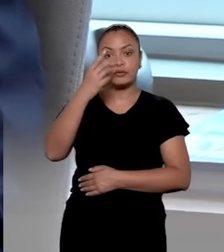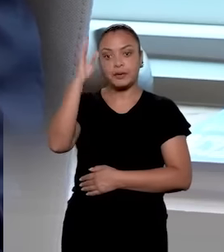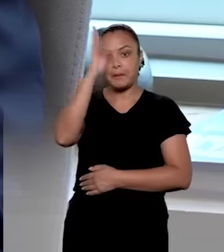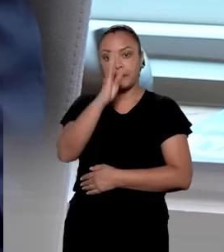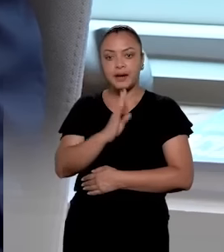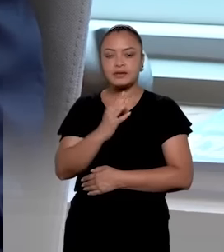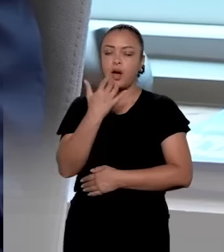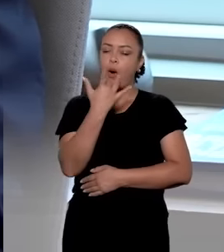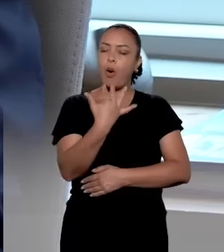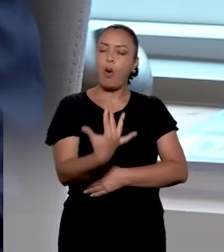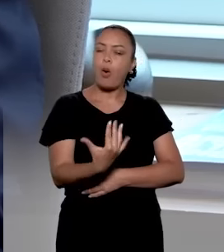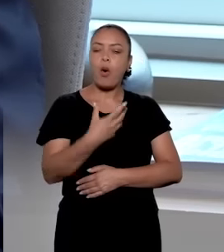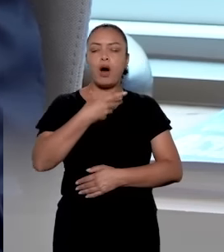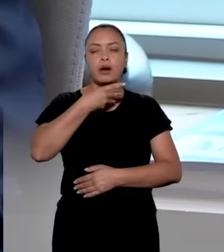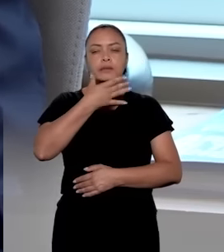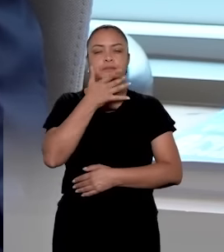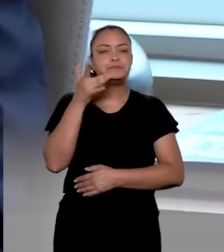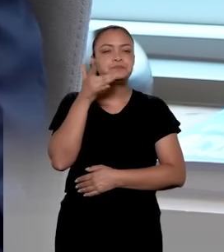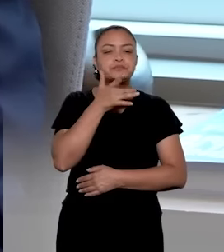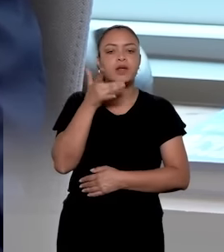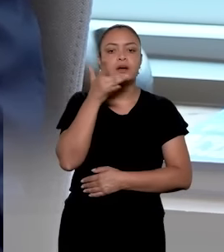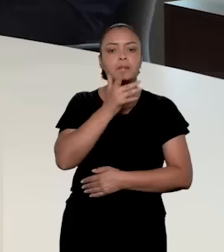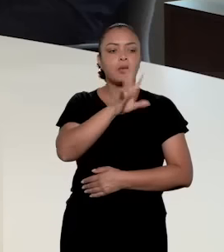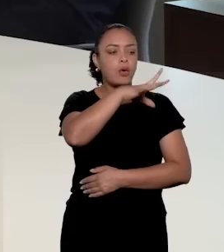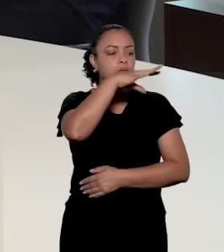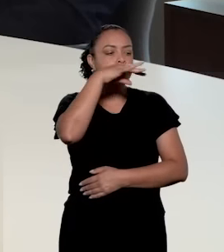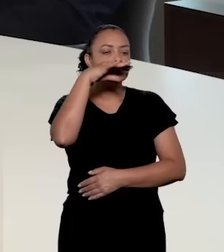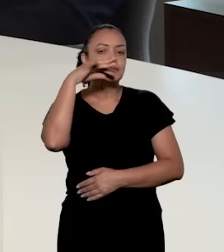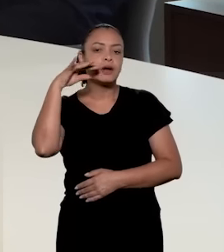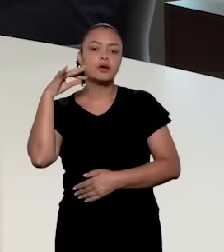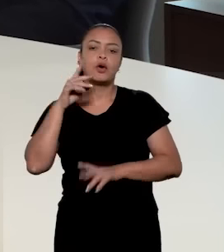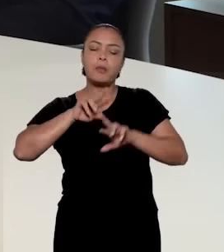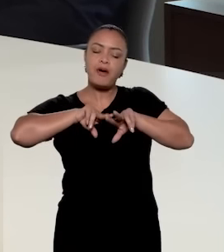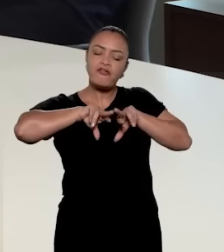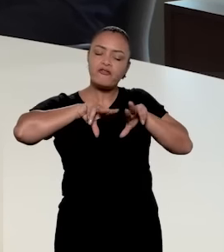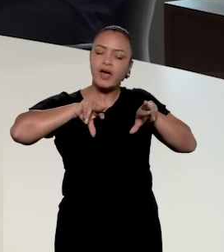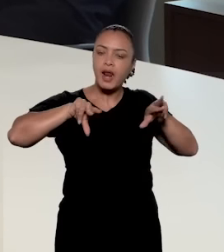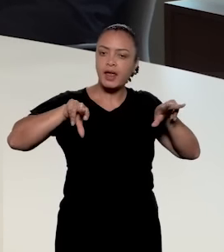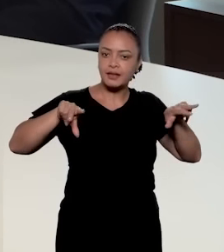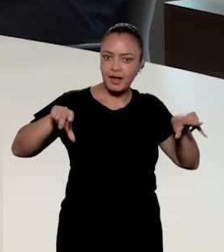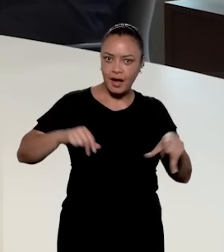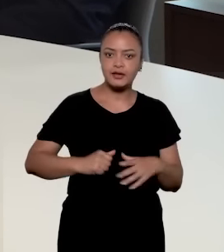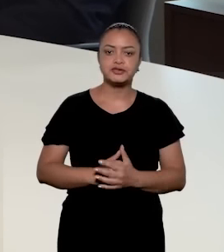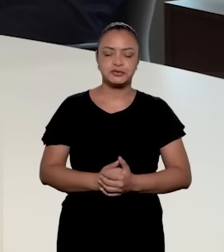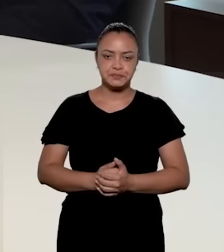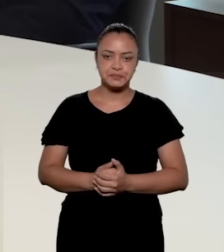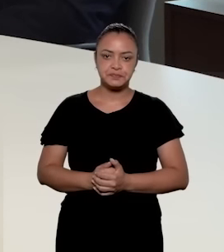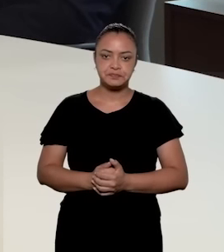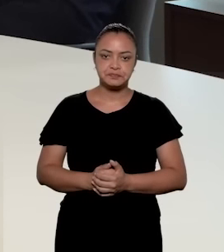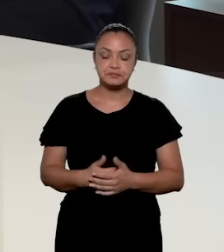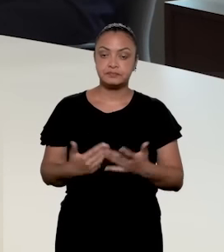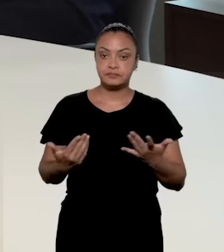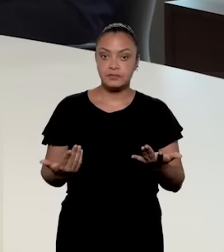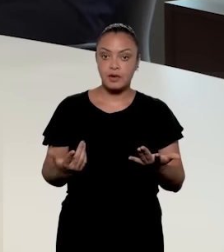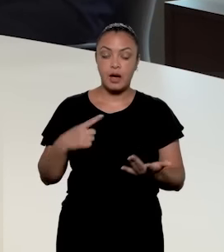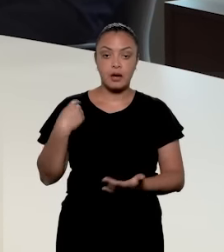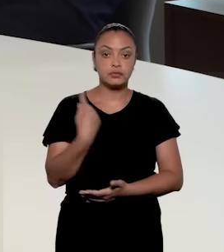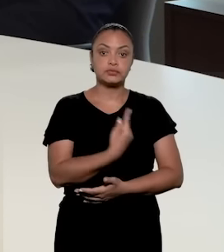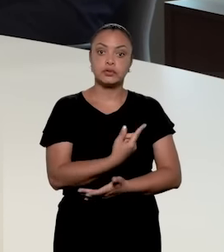porque a fruta brasileira é uma coisa maravilhosa, cor, sabor, aroma, não é? E a variedade de frutas. E a variedade. De espécies nativas.